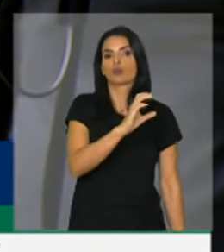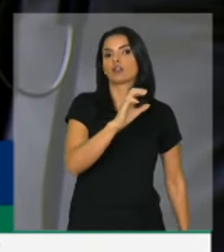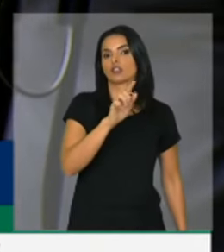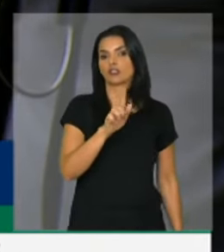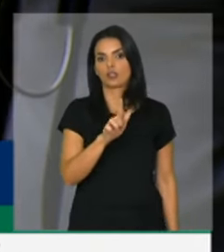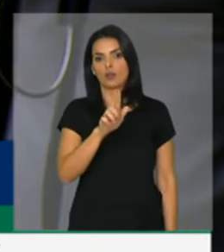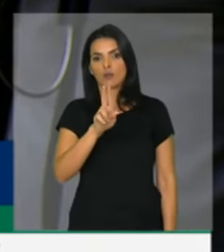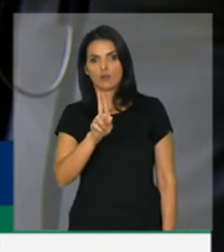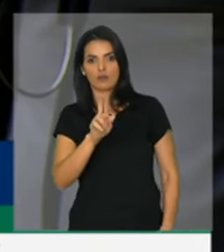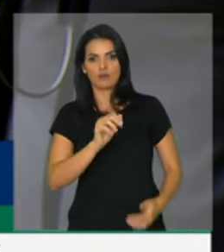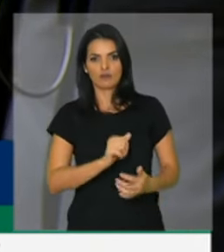PROCESSO E DA INVESTIGAÇÃO QUE ESTÁ SENDO FEITA PELA CGU